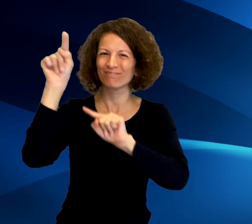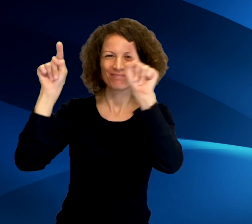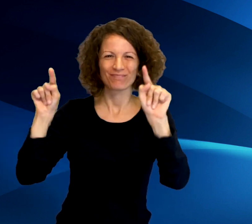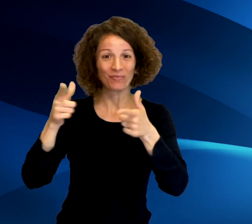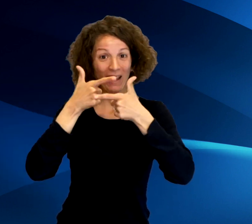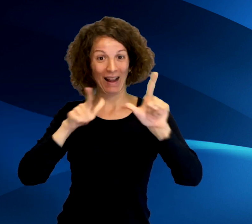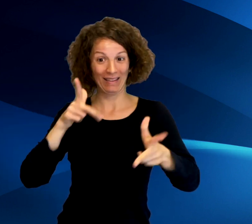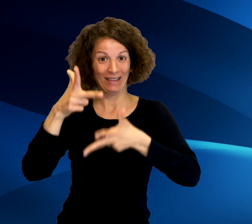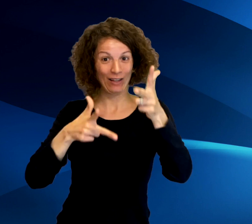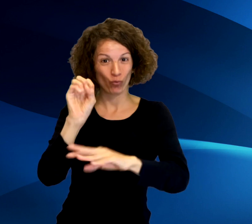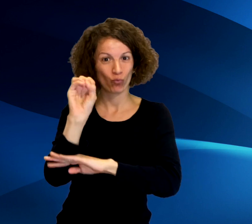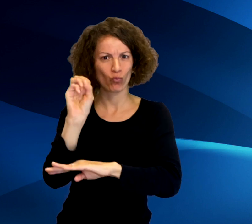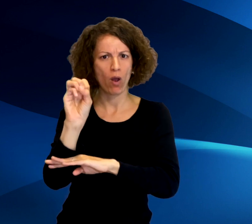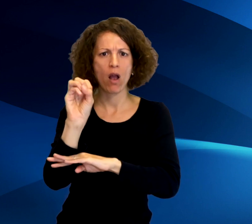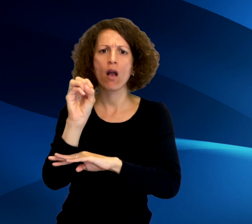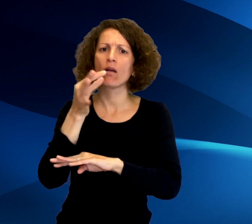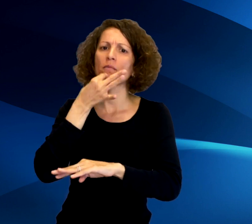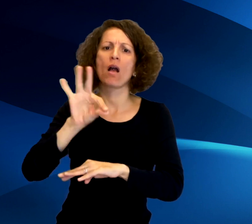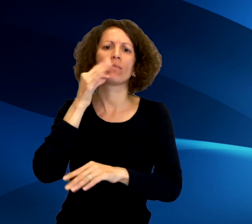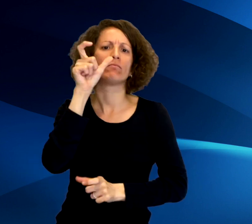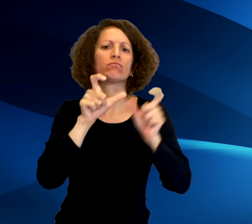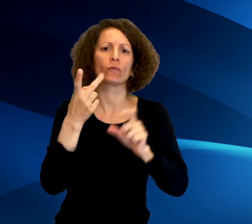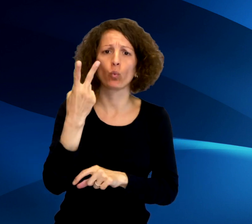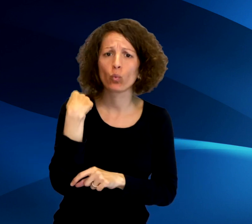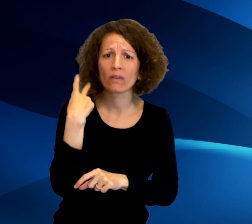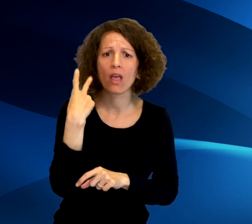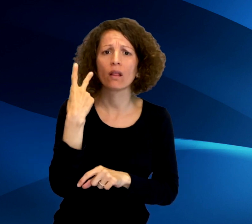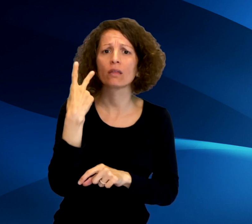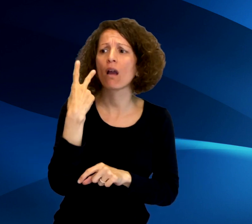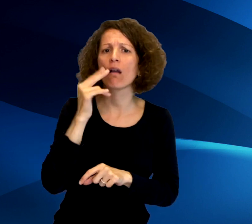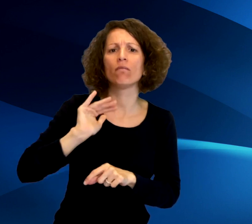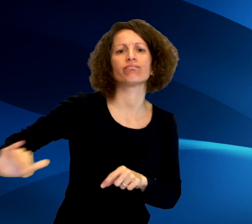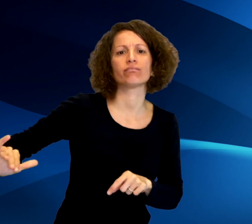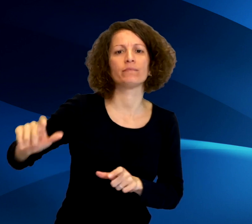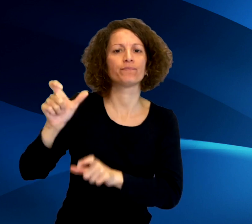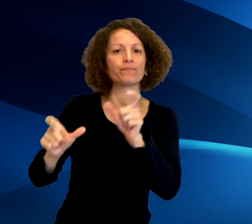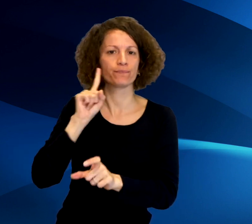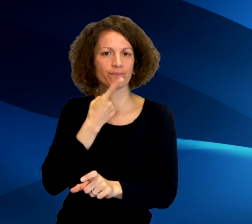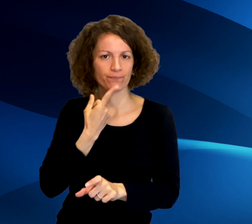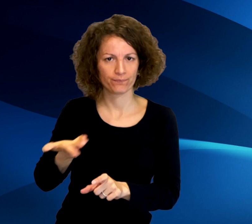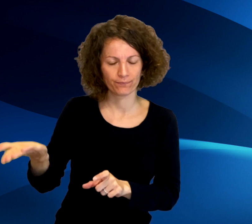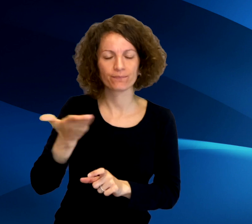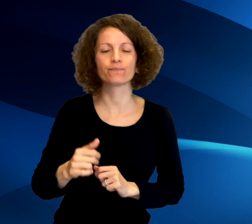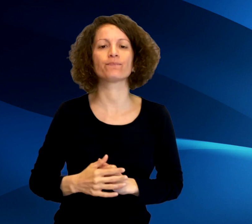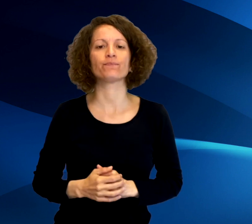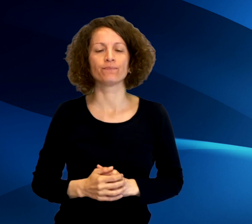che evidenziano come le opportunità per insegnare le lingue dei segni nazionali vengono sfruttate da persone non sorde, portando spesso all’esclusione dei sordi dall’insegnamento della propria lingua.